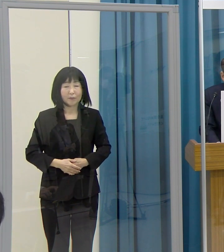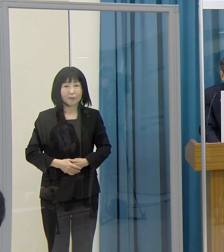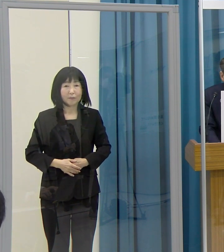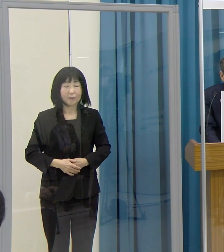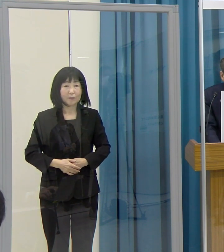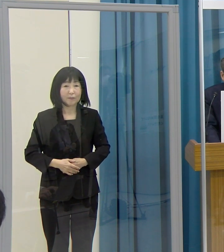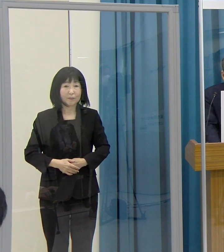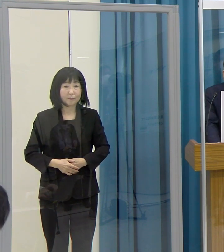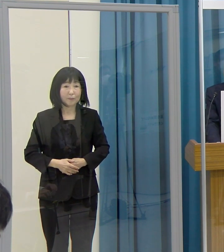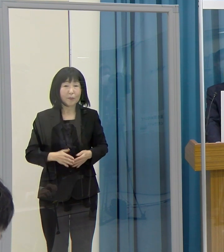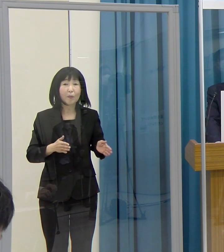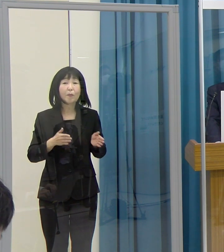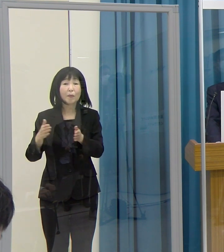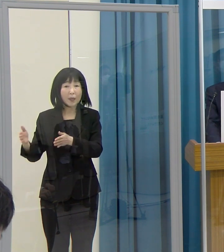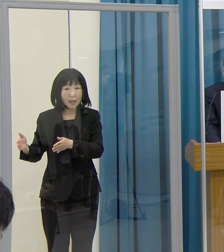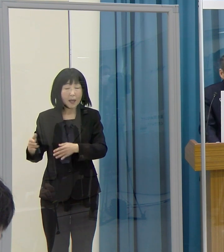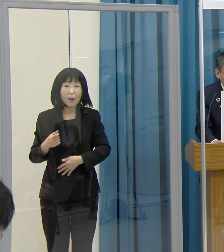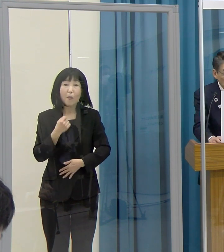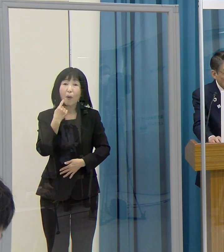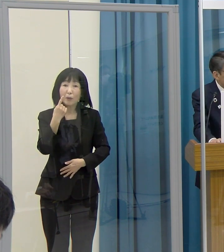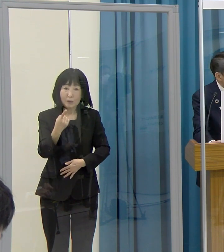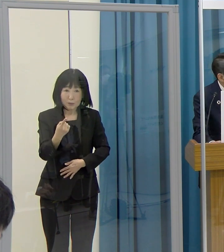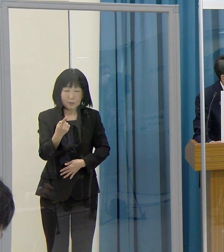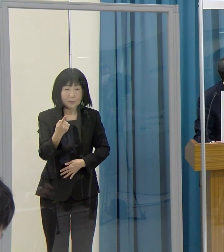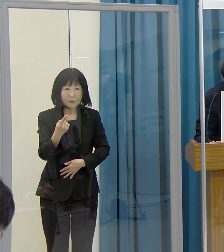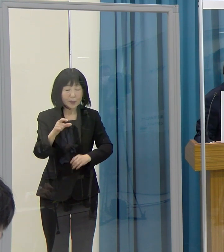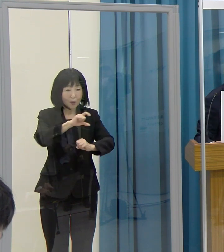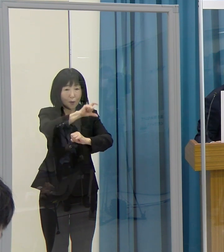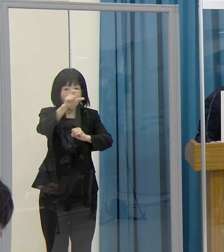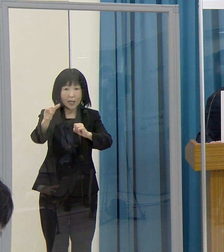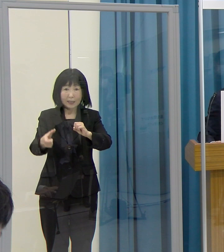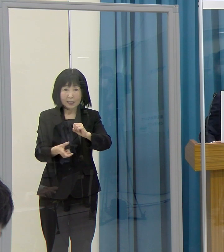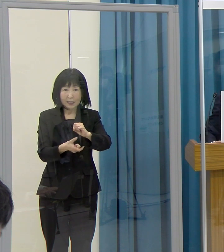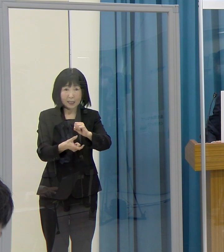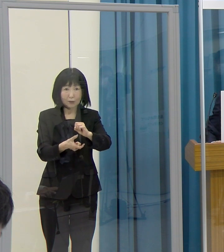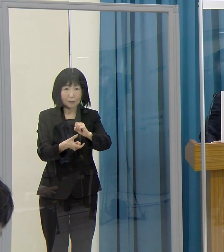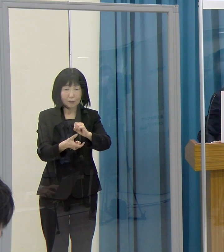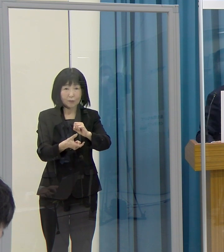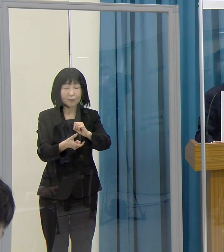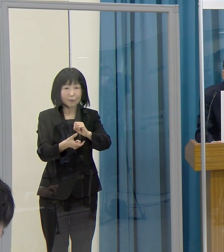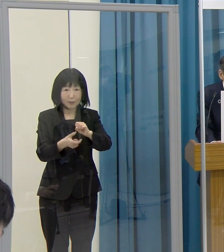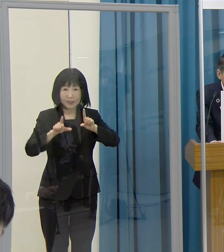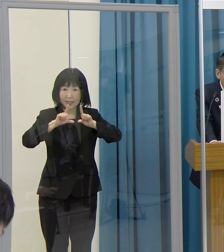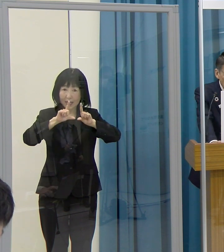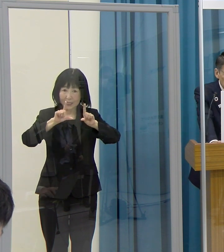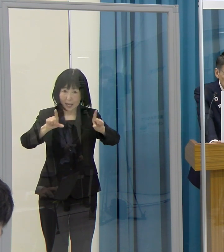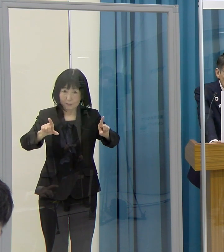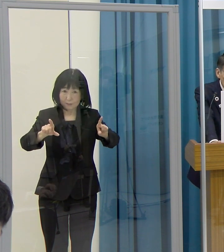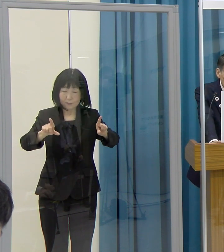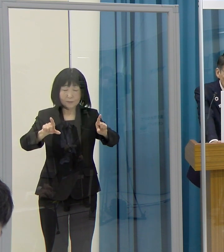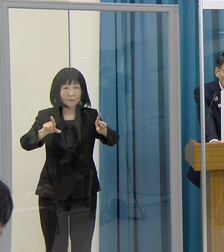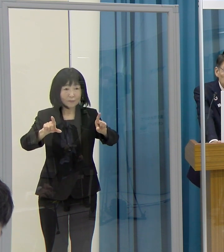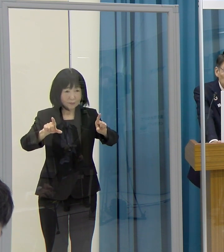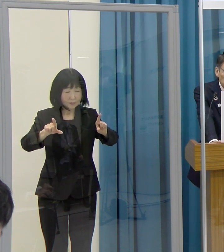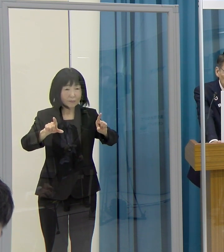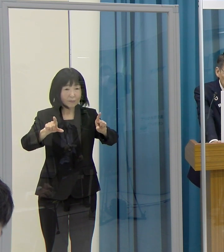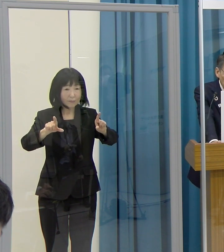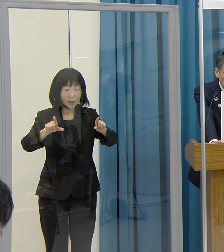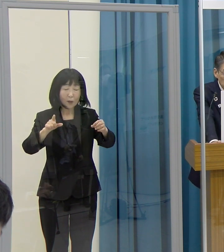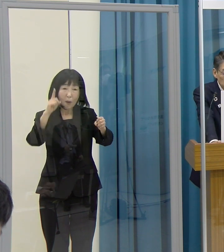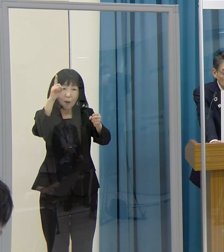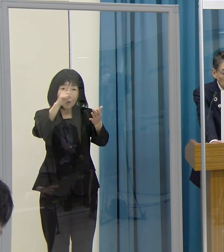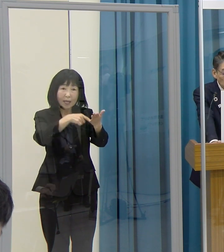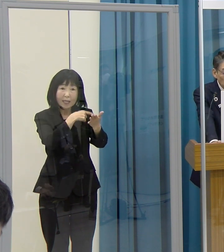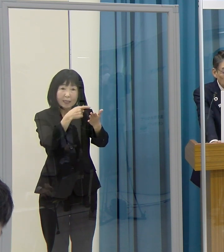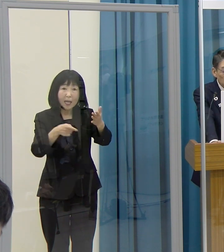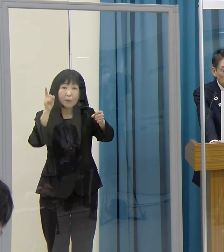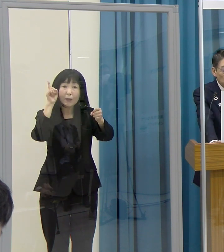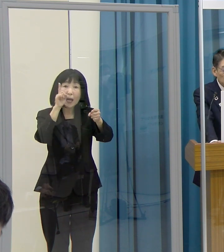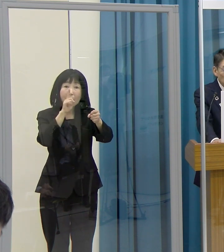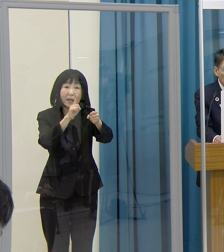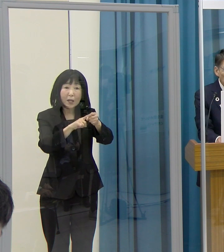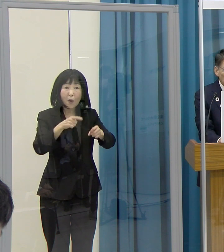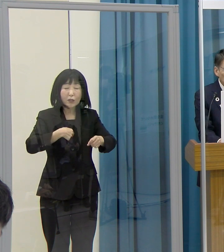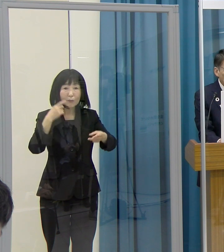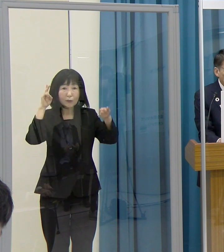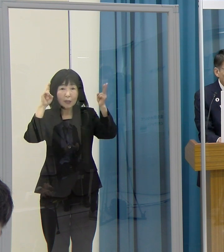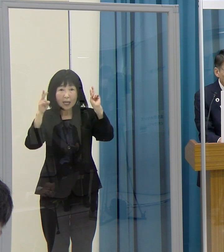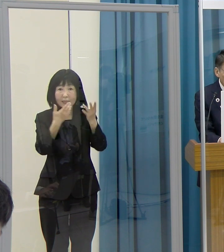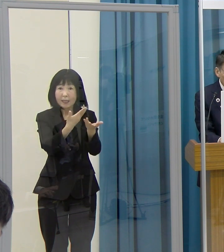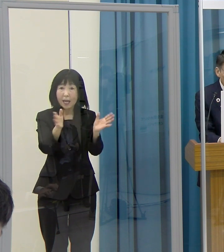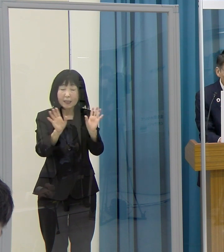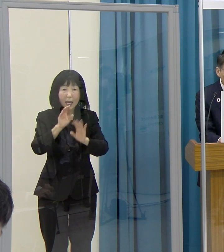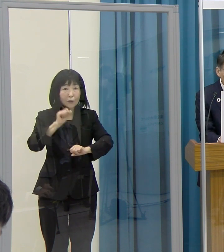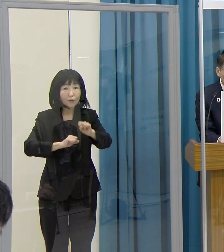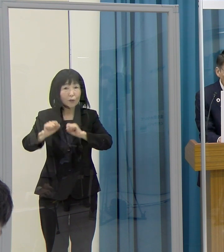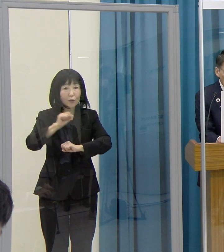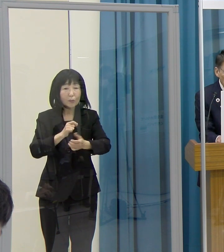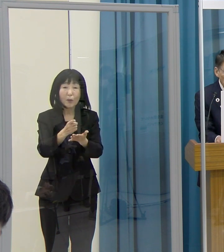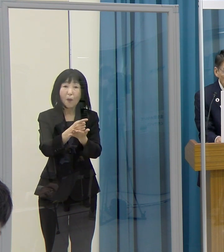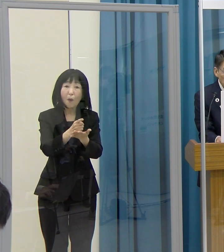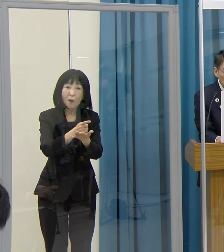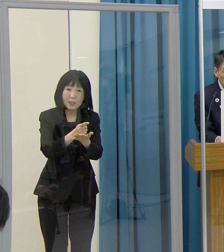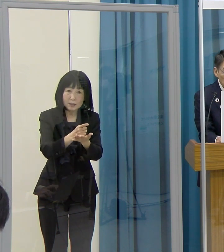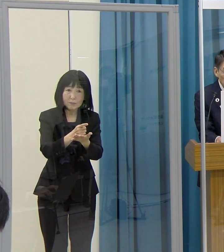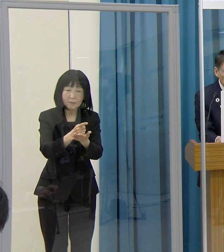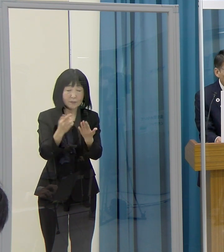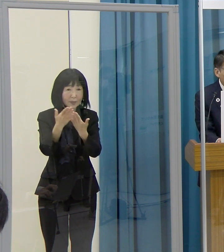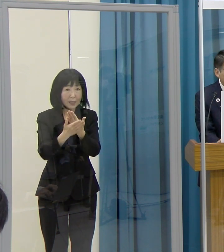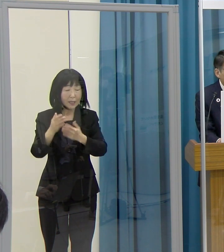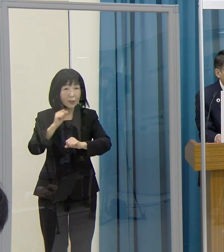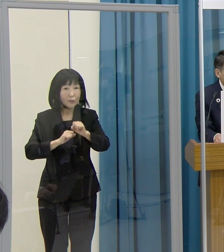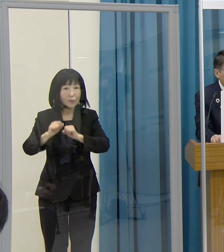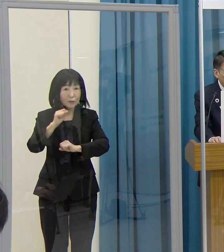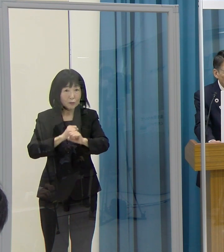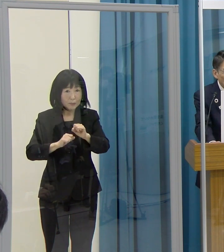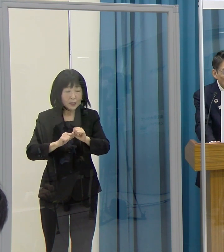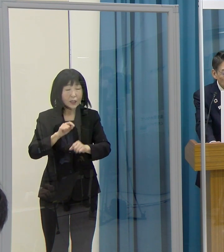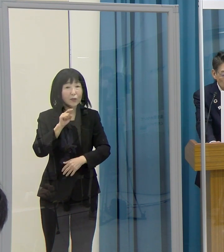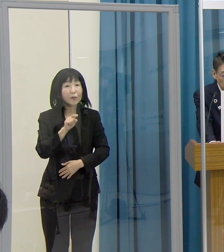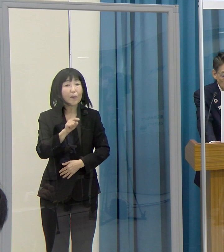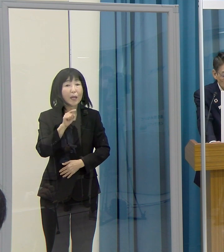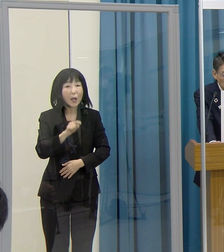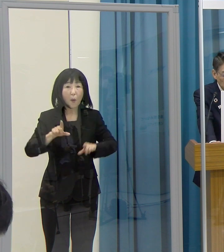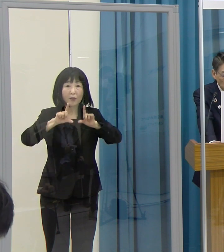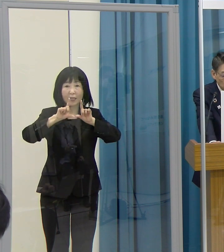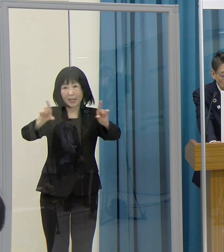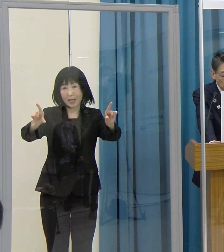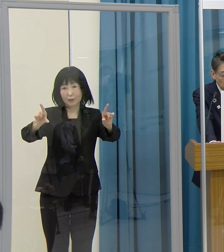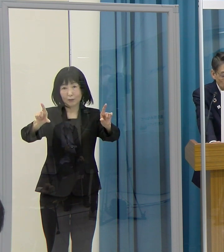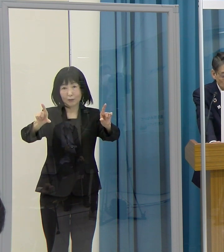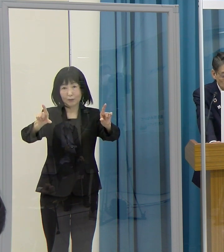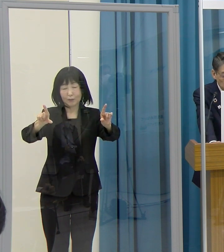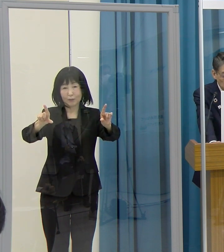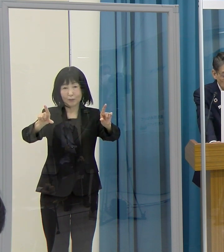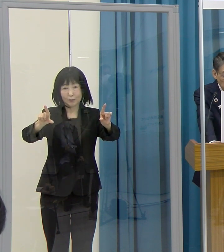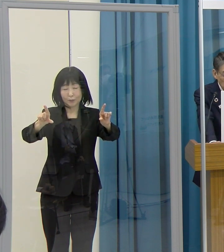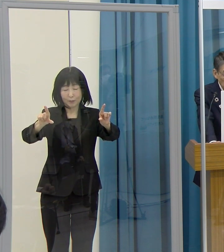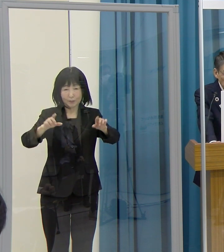もう１つは、ＳＤＧｓ宣言です。ＳＤＧｓの達成に向けた自社の取組方針、あるいは重点的な取り組みについて、「やっている」と宣言していただくことです。